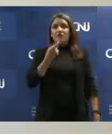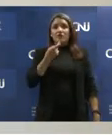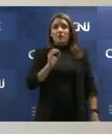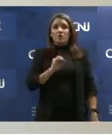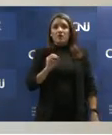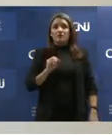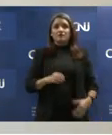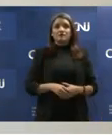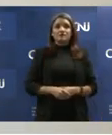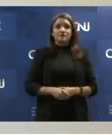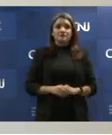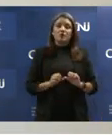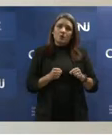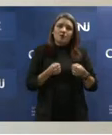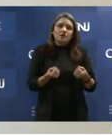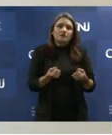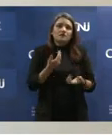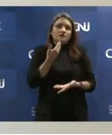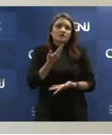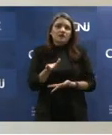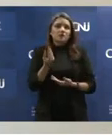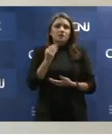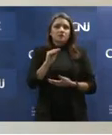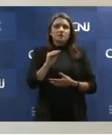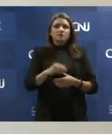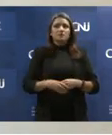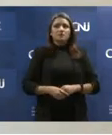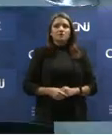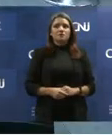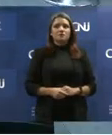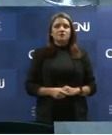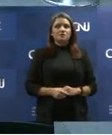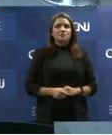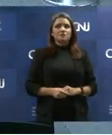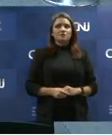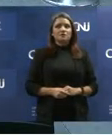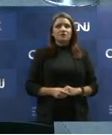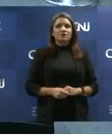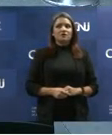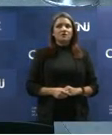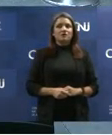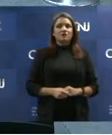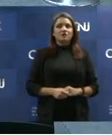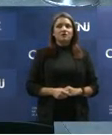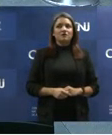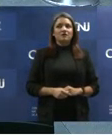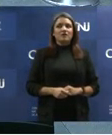E a defesa deliberado. Vocês estão falando sobre prescrição e decadência, né?